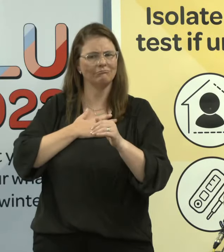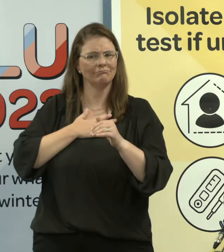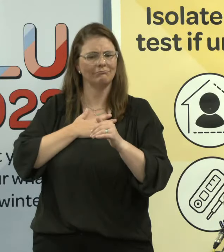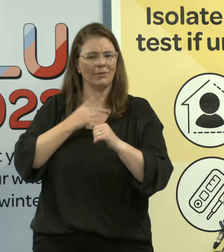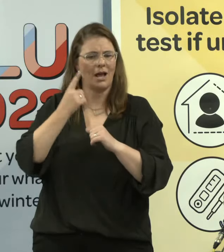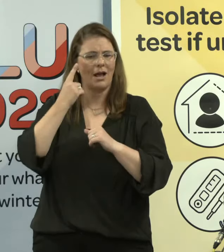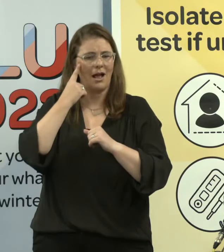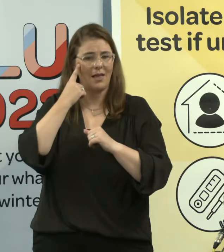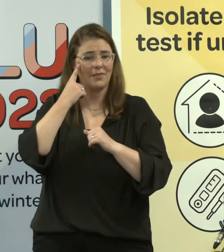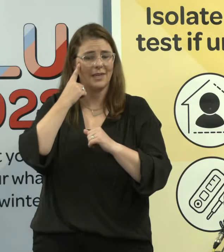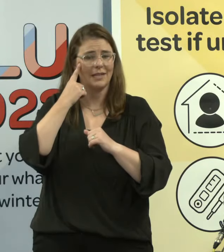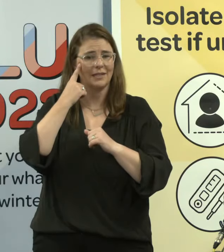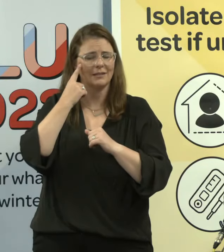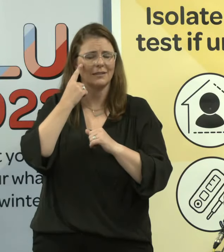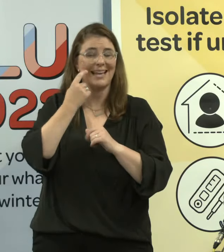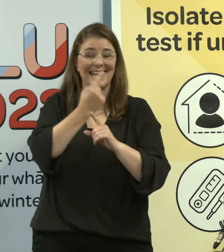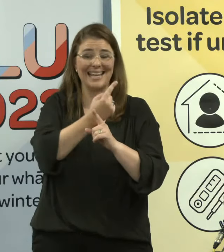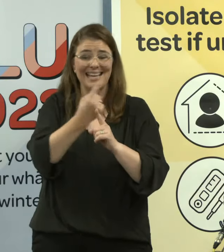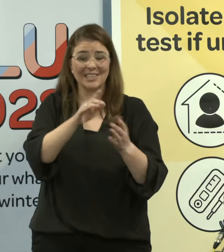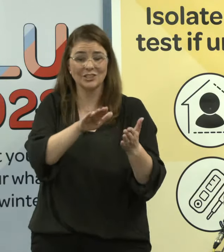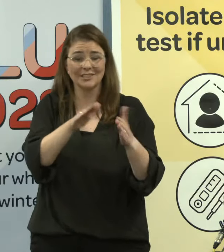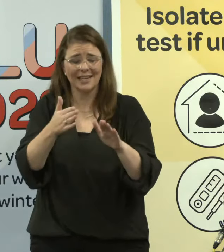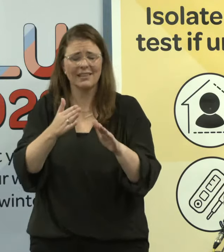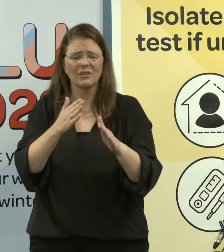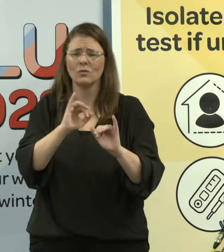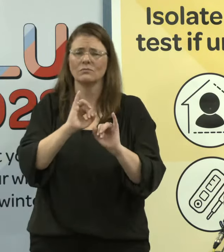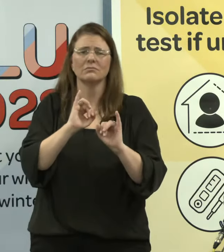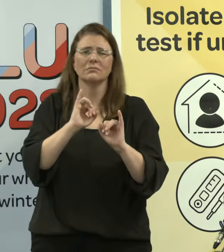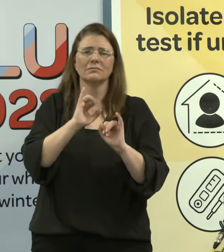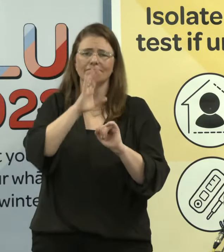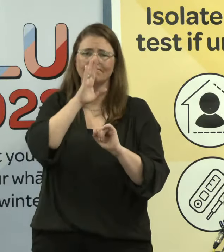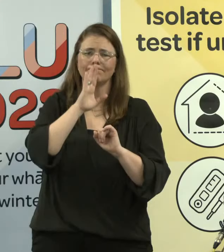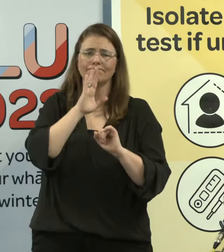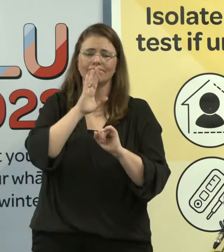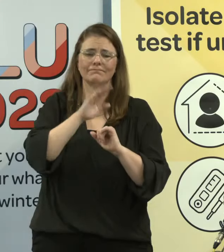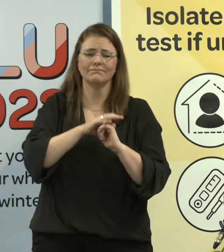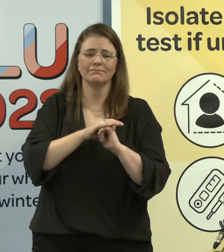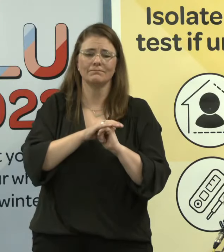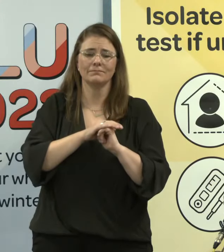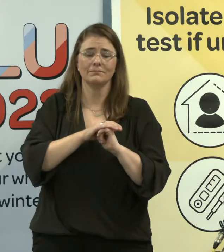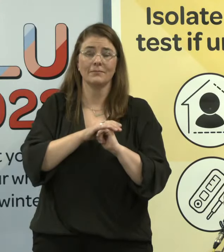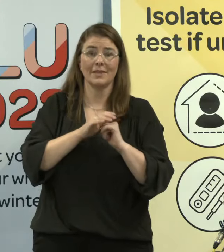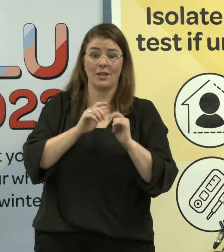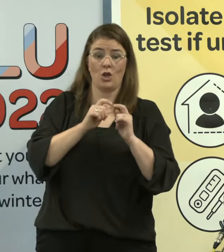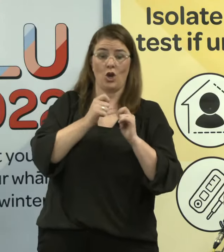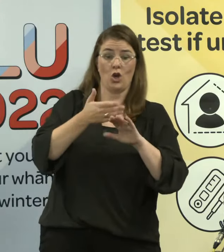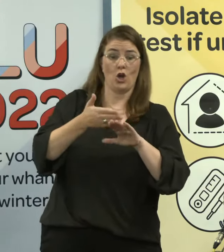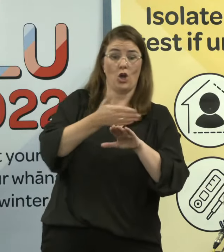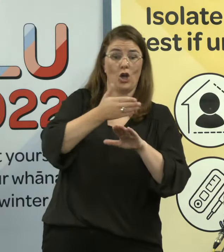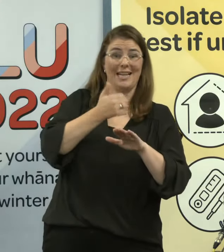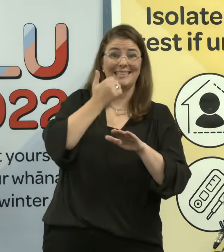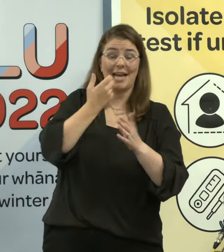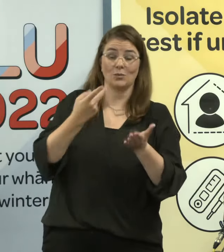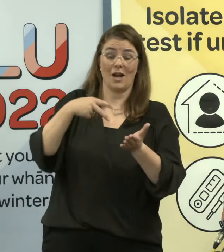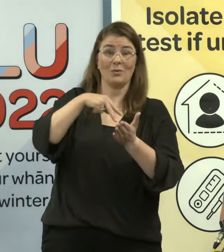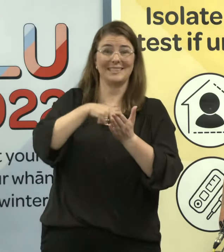te angitu o te whakautu i a